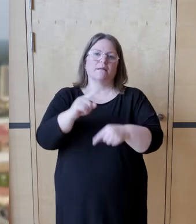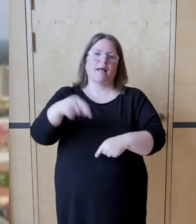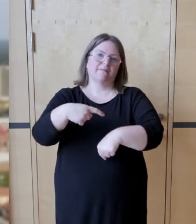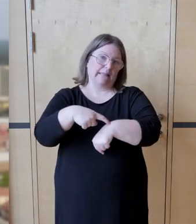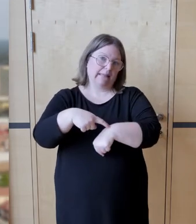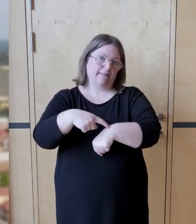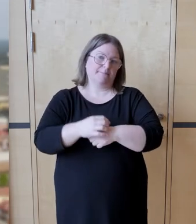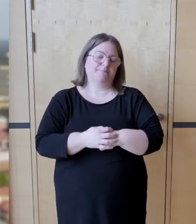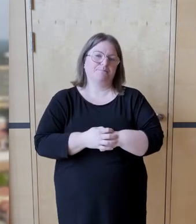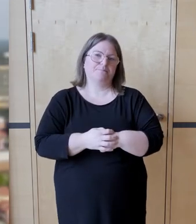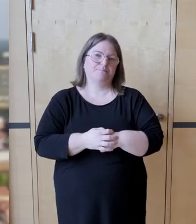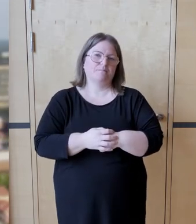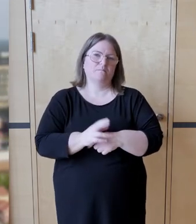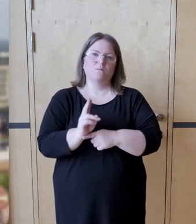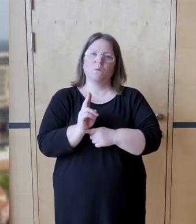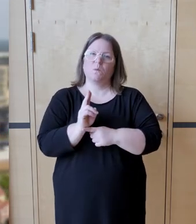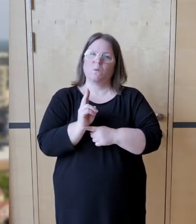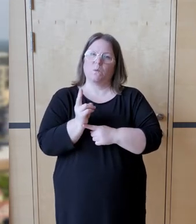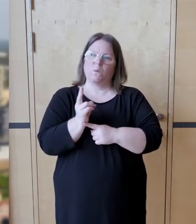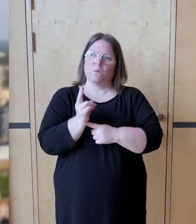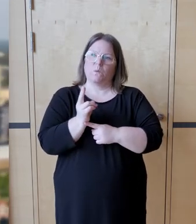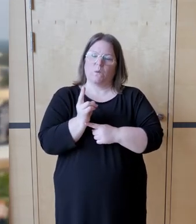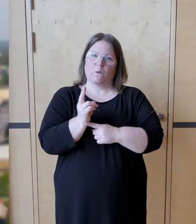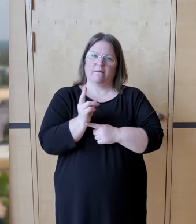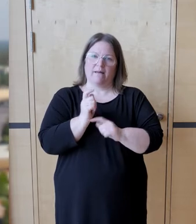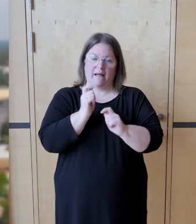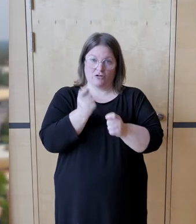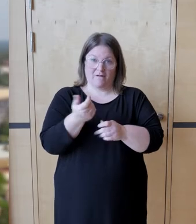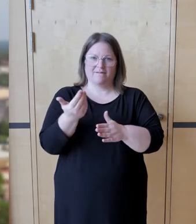Nu kan du ju när ansökan är liksom klart så kan den skickas in